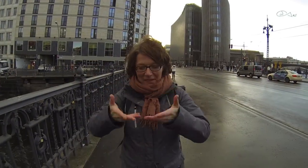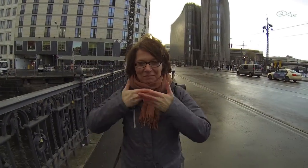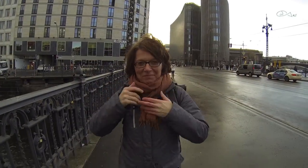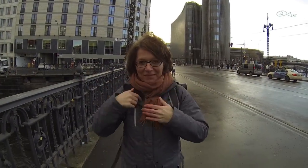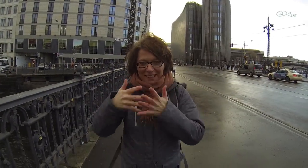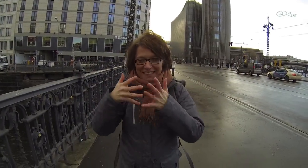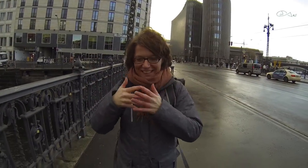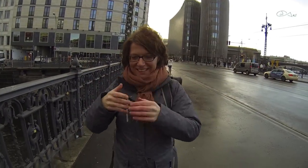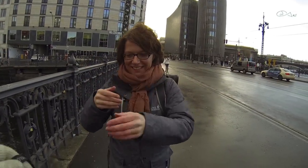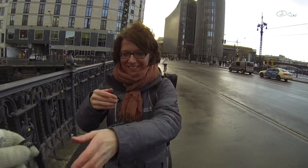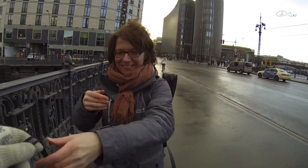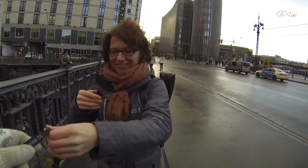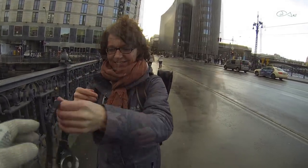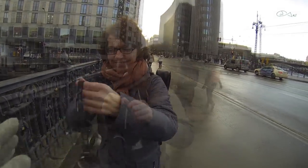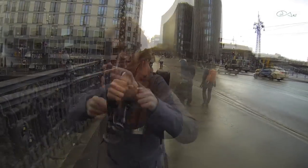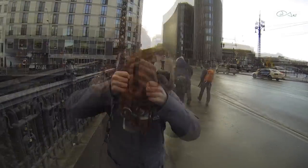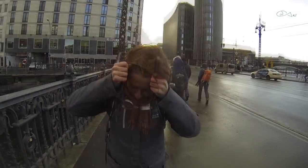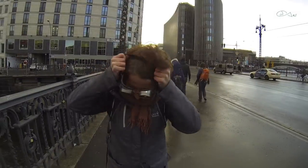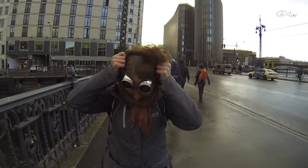Gibst du mir bitte die Brille? Ich möchte sie gern testen.